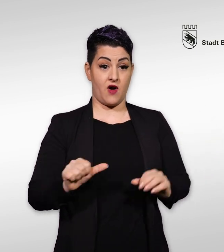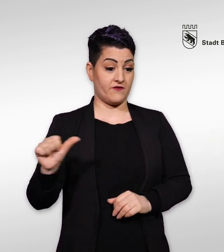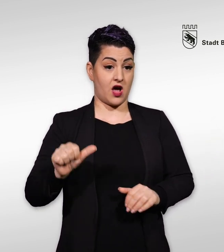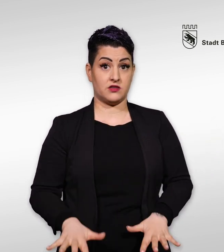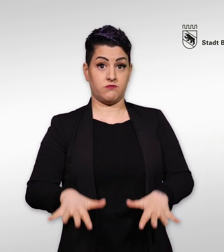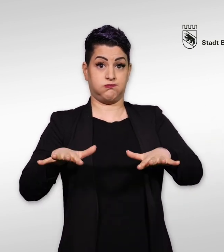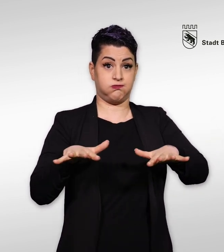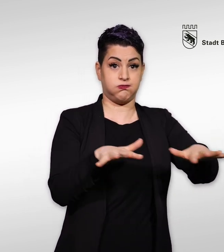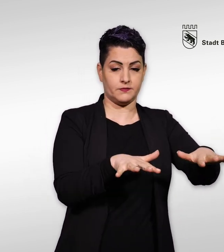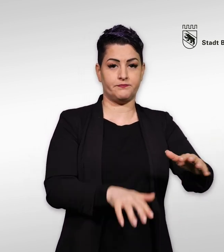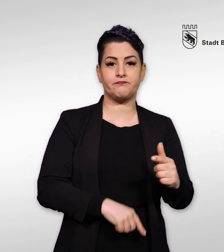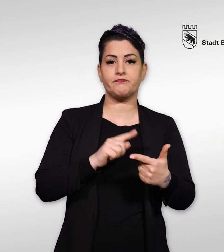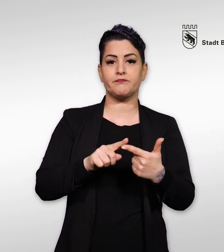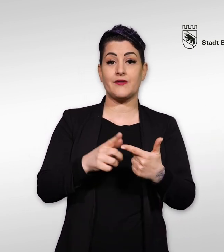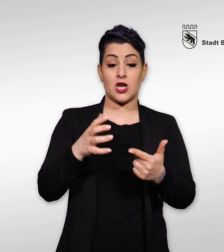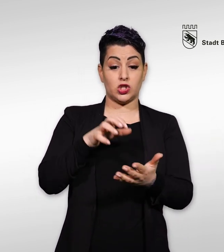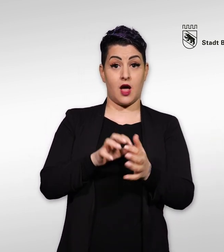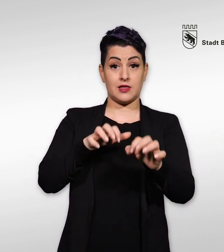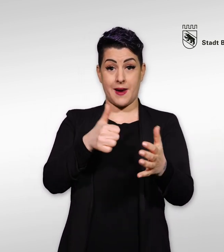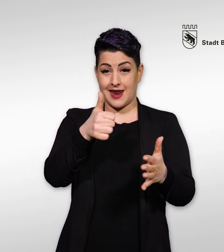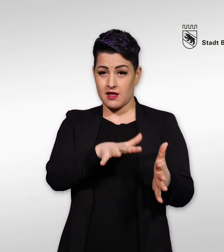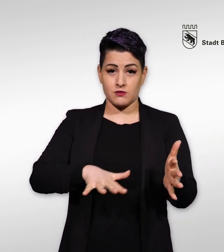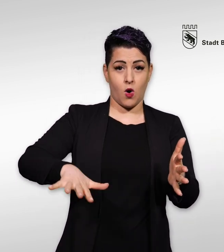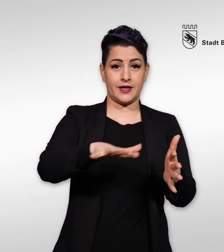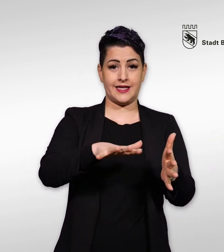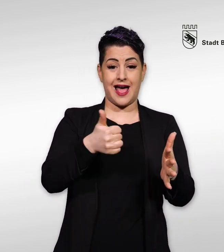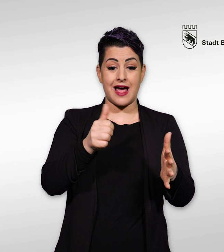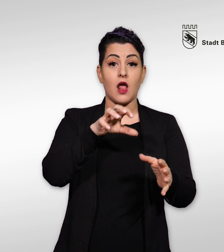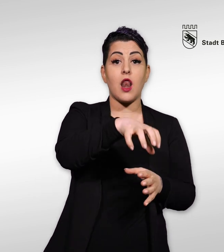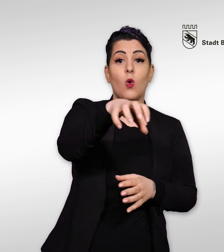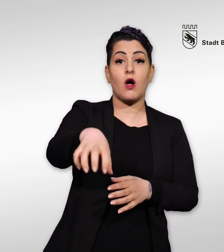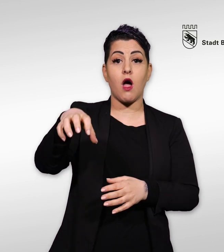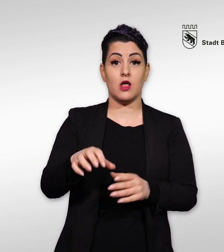Lokalitäten in einem von Hochwasser gefährdeten Quartier in der Stadt Bern besitzen.